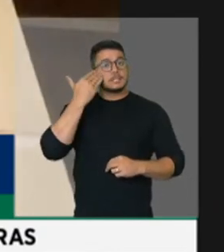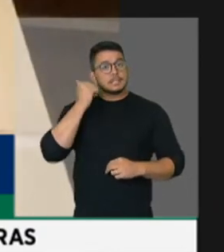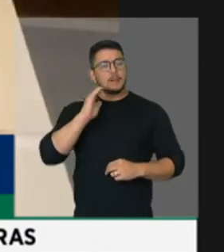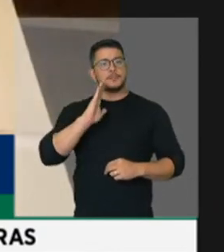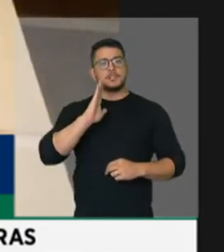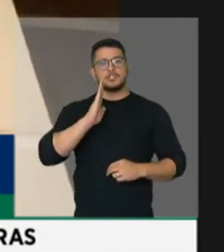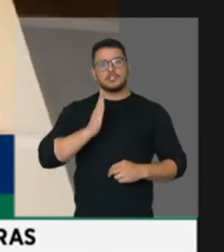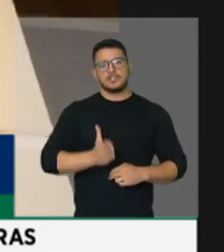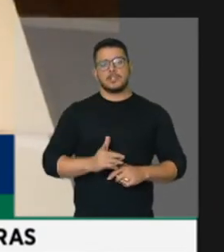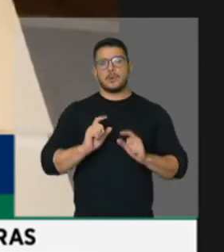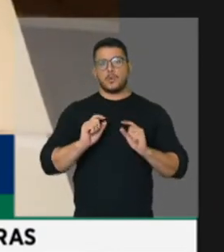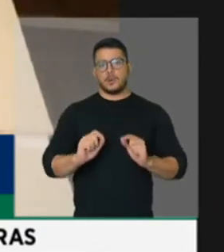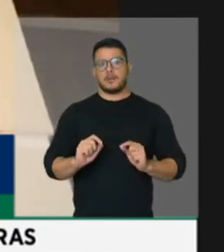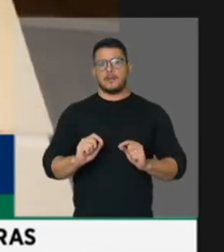TRABALHADORES E A SUA BANCADA VOTA DE ACORDO COM O INTERESSE